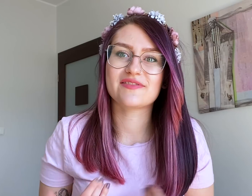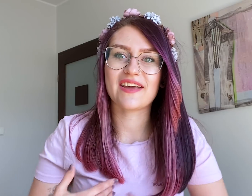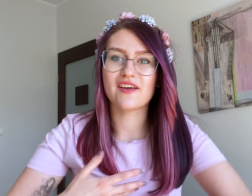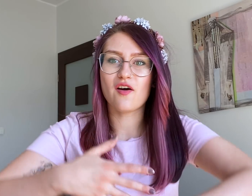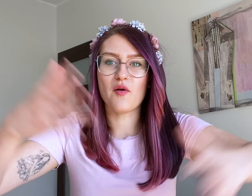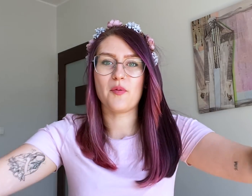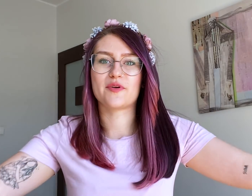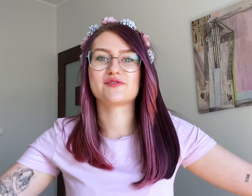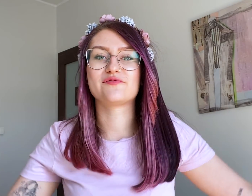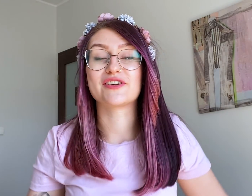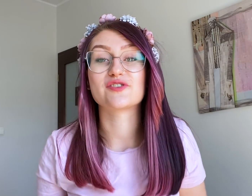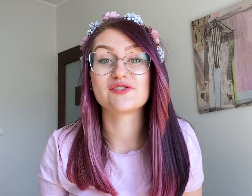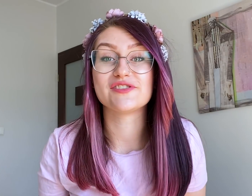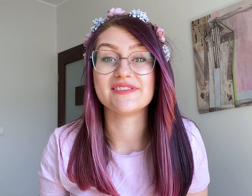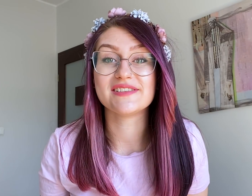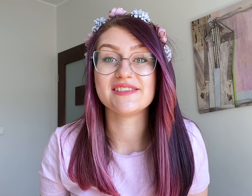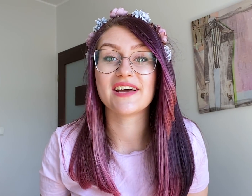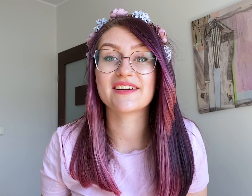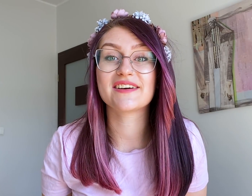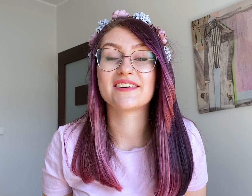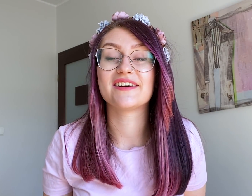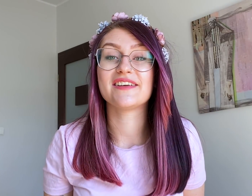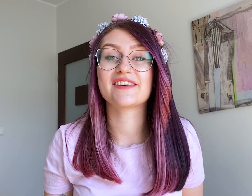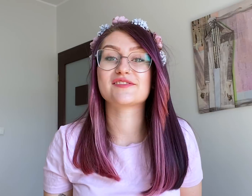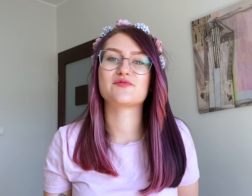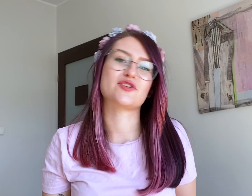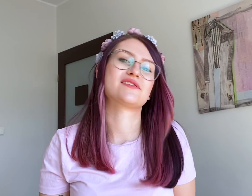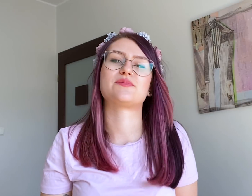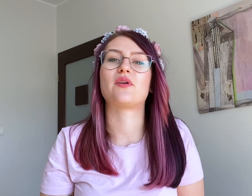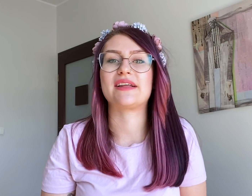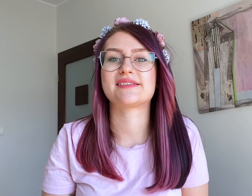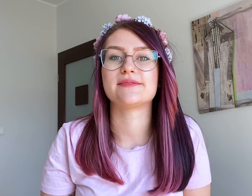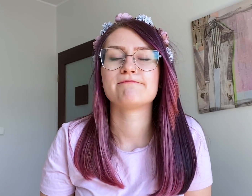Niż takie o po prostu w większości, jak słyszący Polacy.